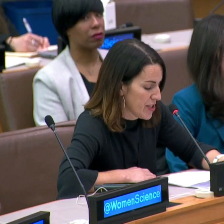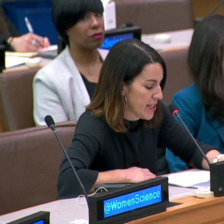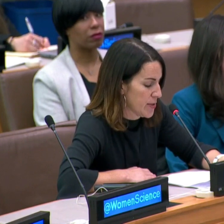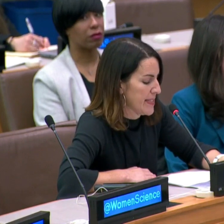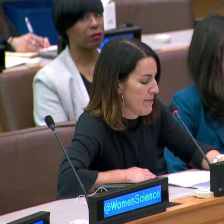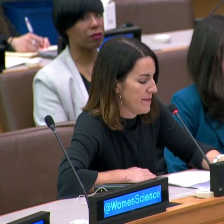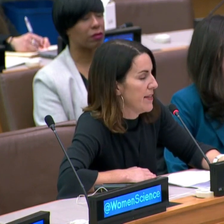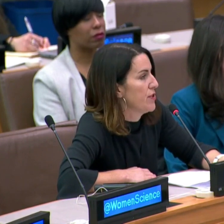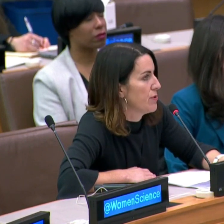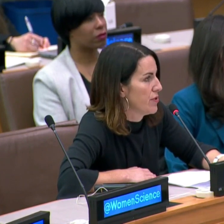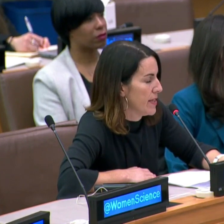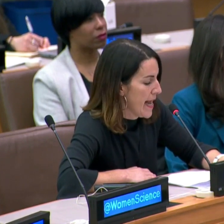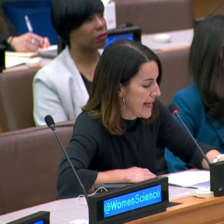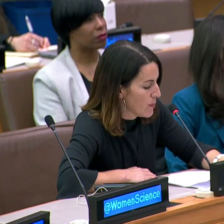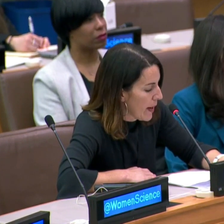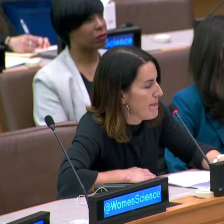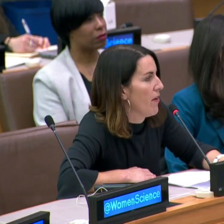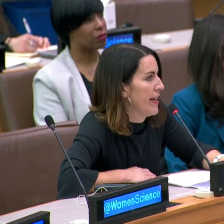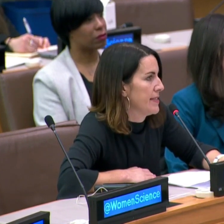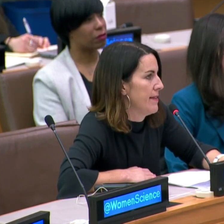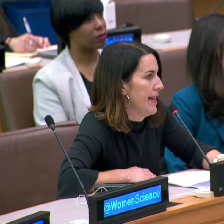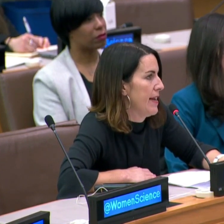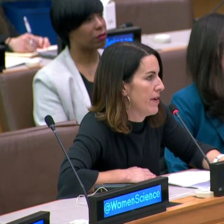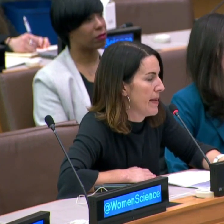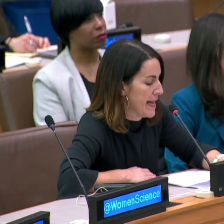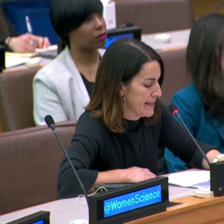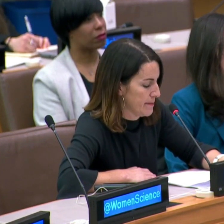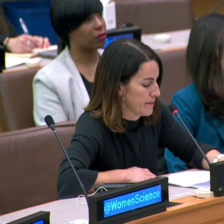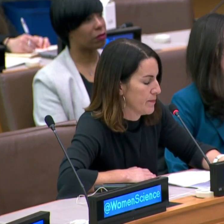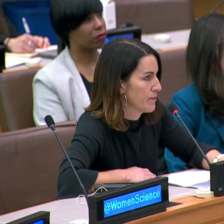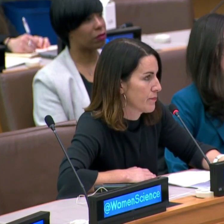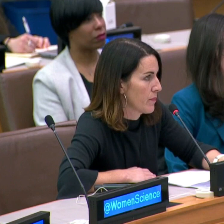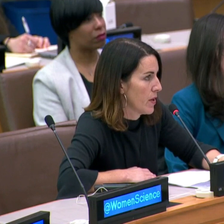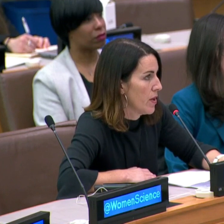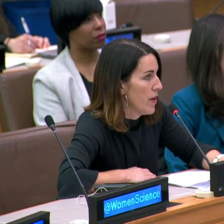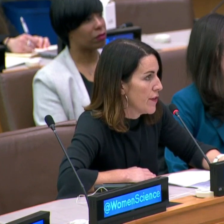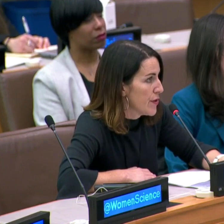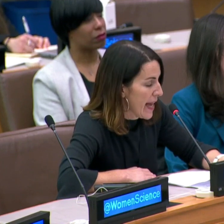el logro educativo de los niños sordos está muy por detrás de sus compañeros oyentes. En Reino Unido